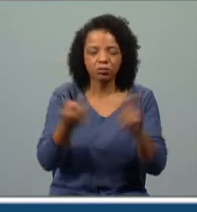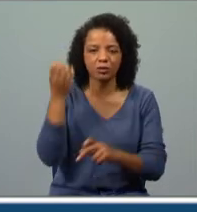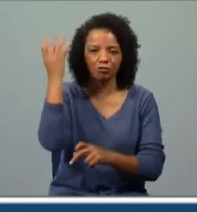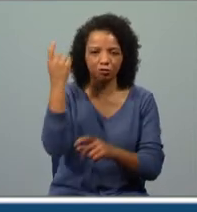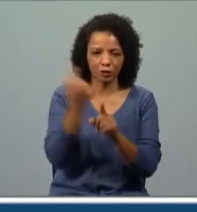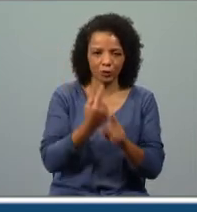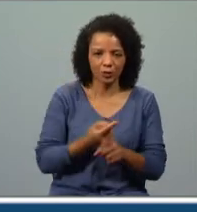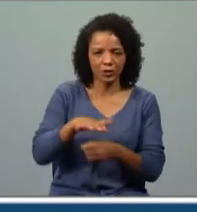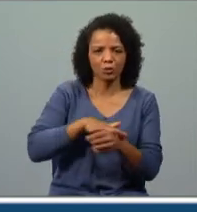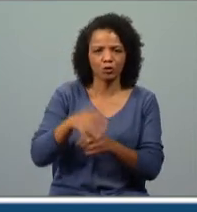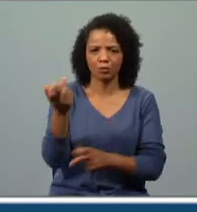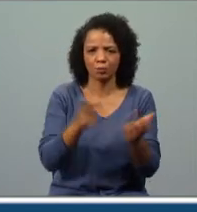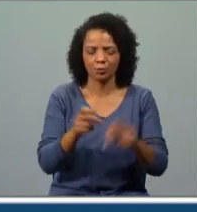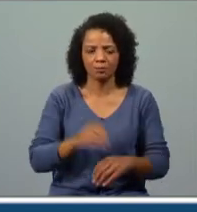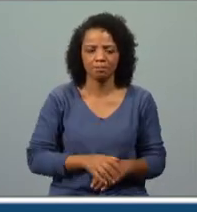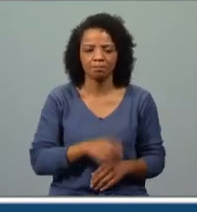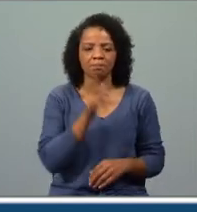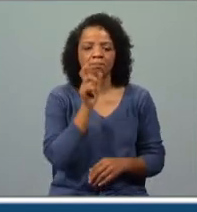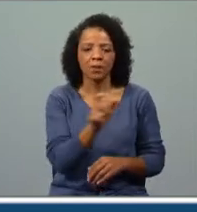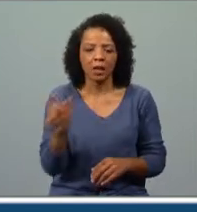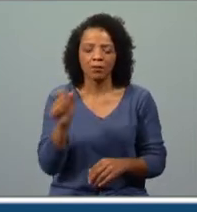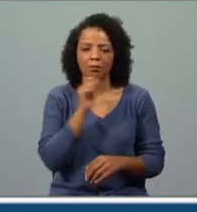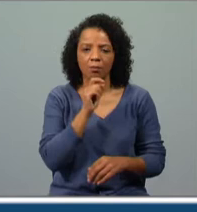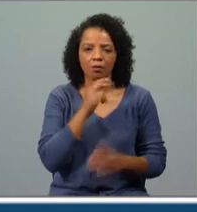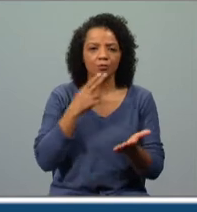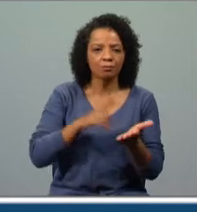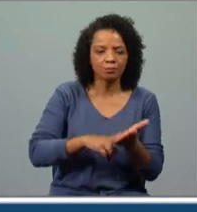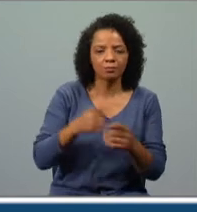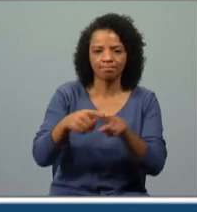conhecimentos variados podes encontrar em diferentes mais e realidades são 你可以找到各種各樣的知識在不同的更多和現實中